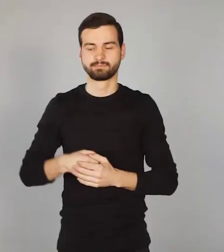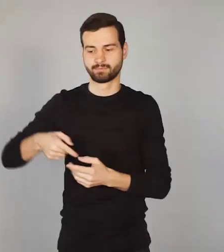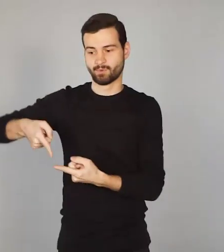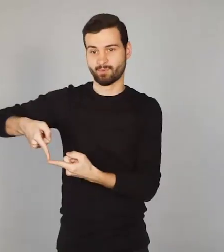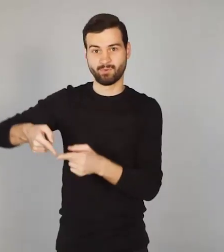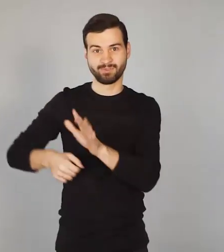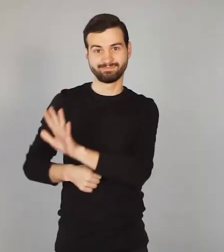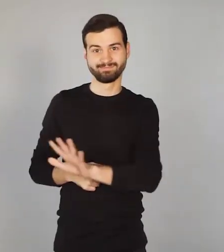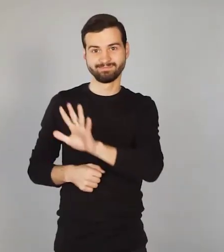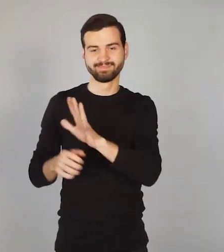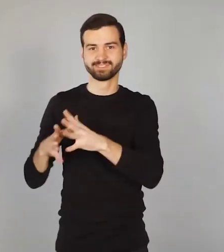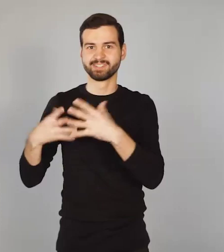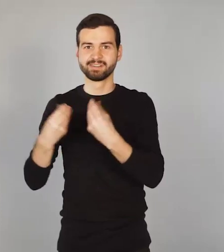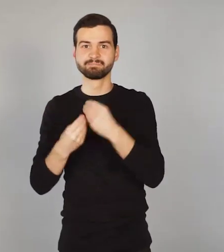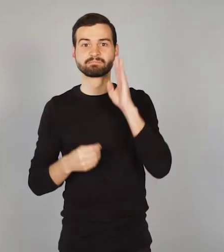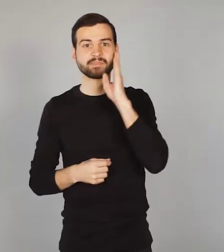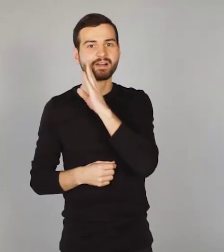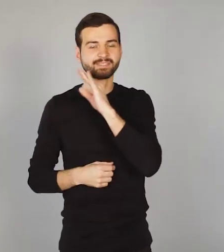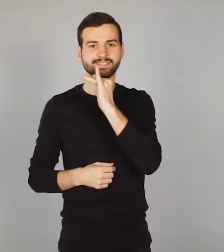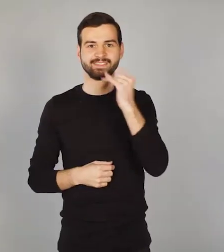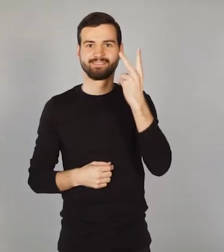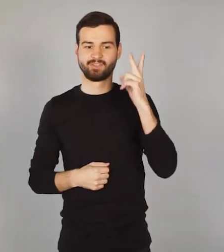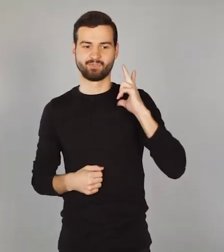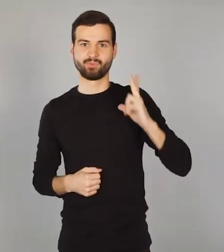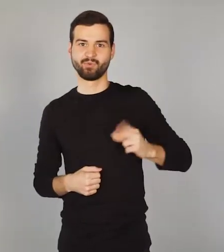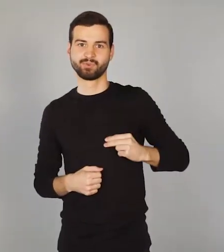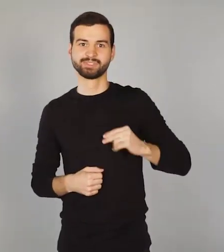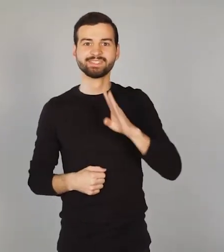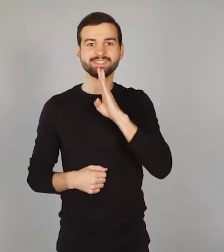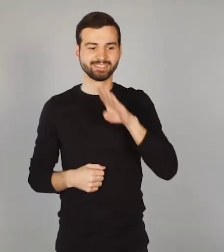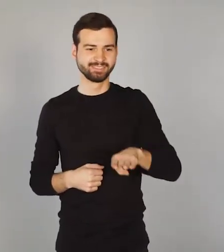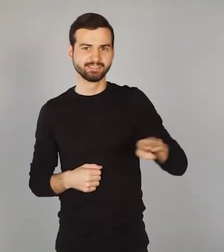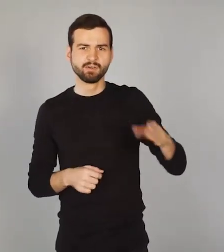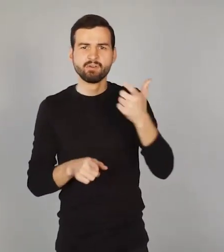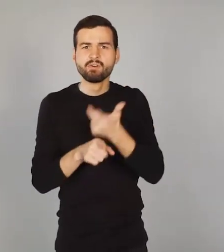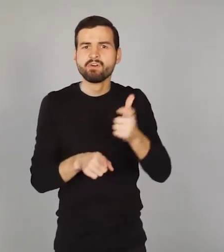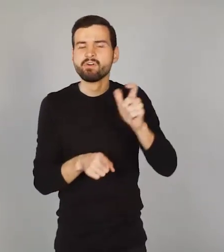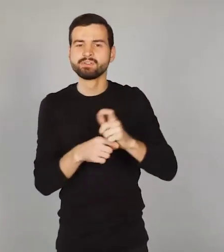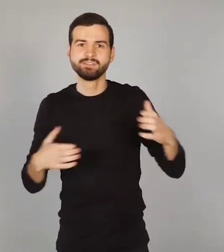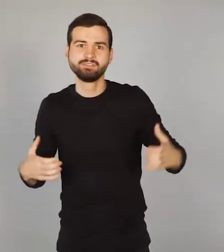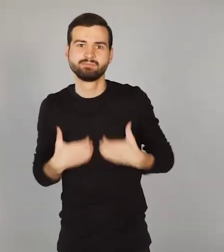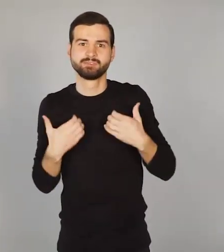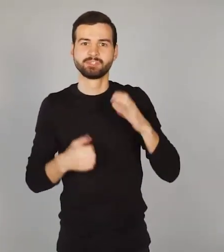Вот другая семья – мать и две дочери. Девочки очень испуганы,